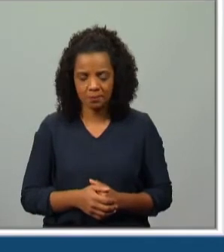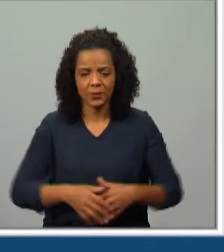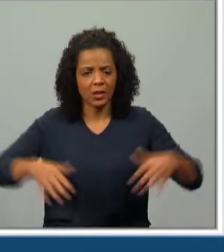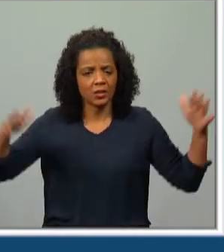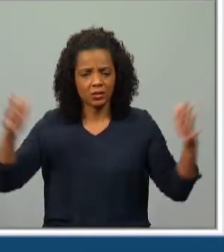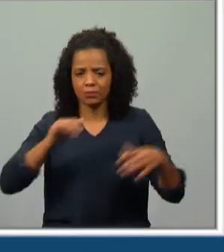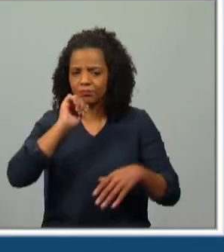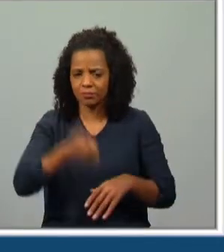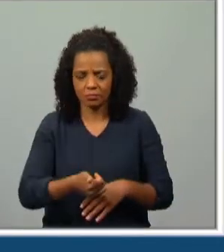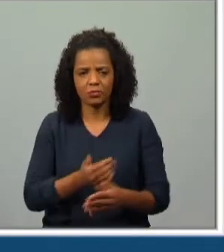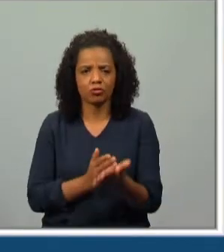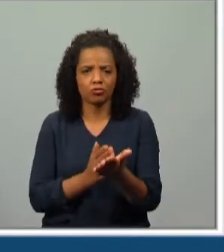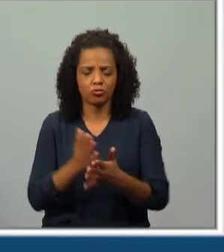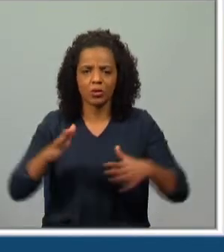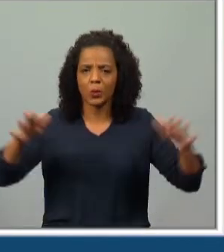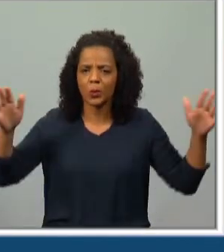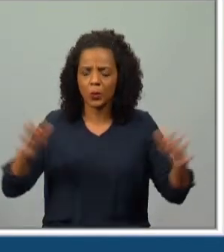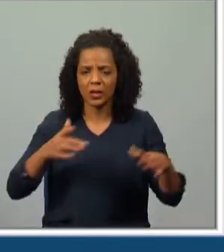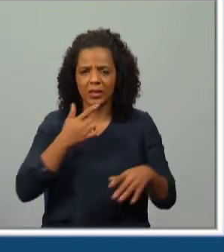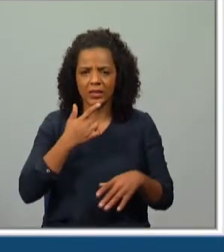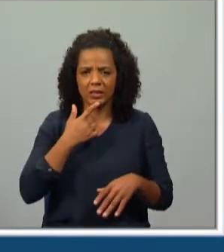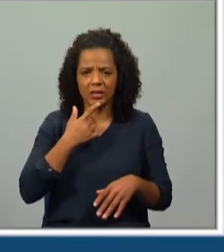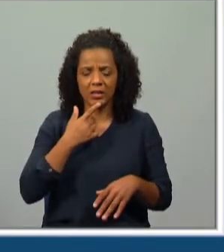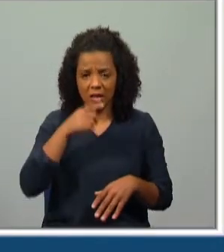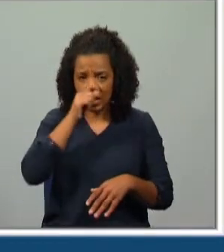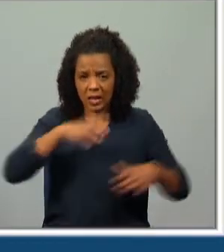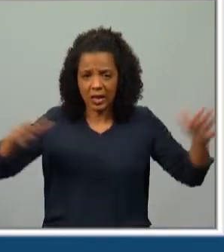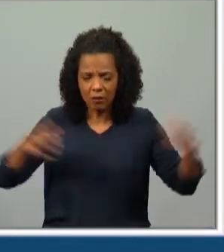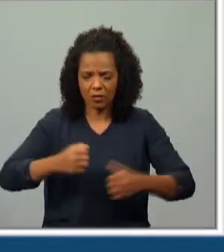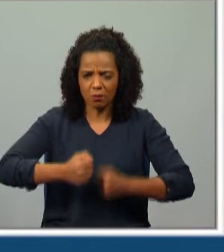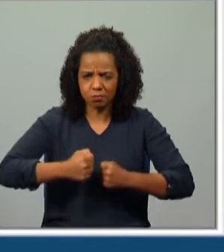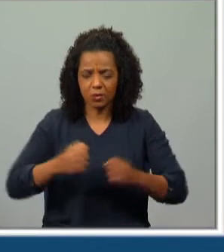voo Isto é a gaivota já não tinha força física para continuar apesar da sua 飛行 這是海鷗沒有力氣了物理繼續，儘管你